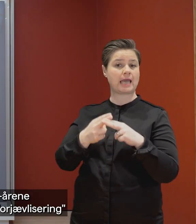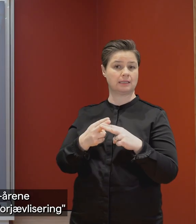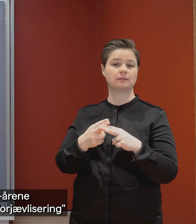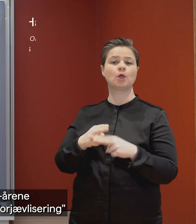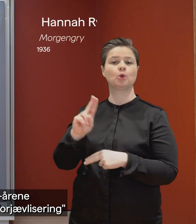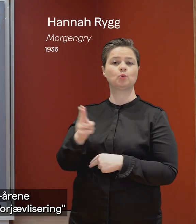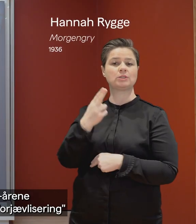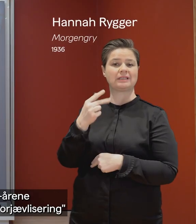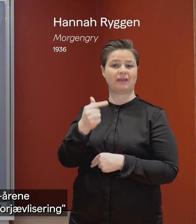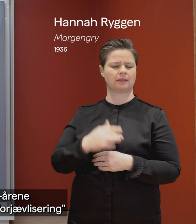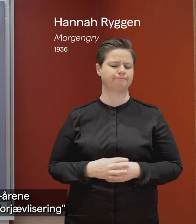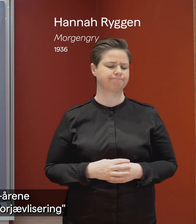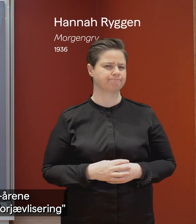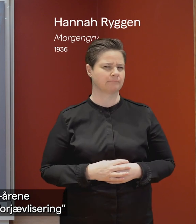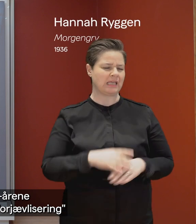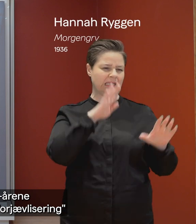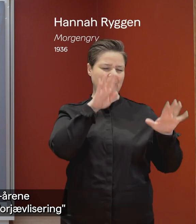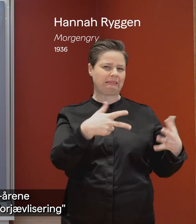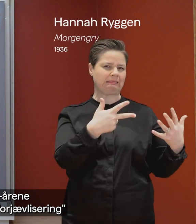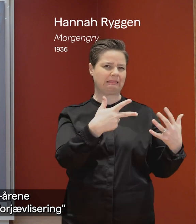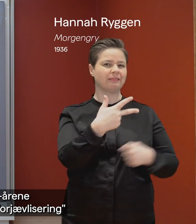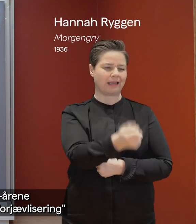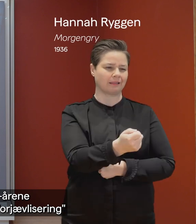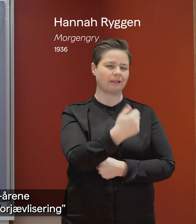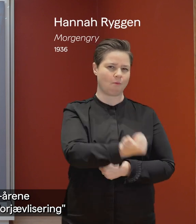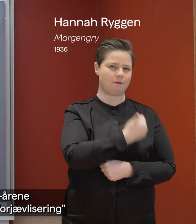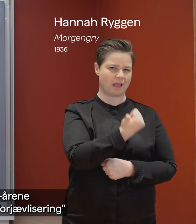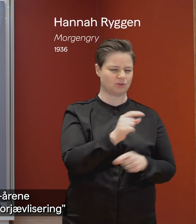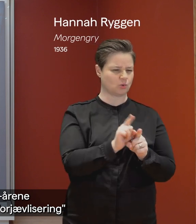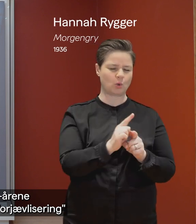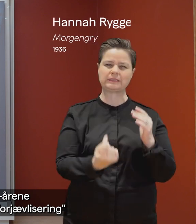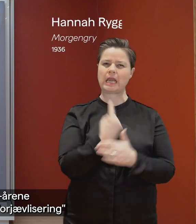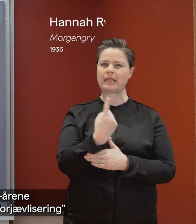Gjennom 1930-årene skjer det en generell "forjævlisering"